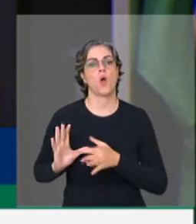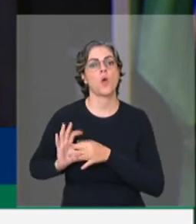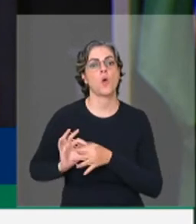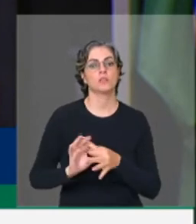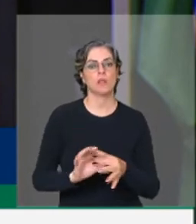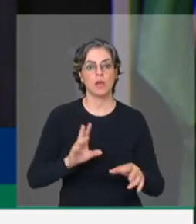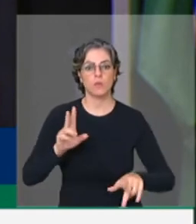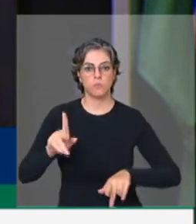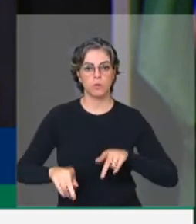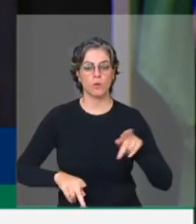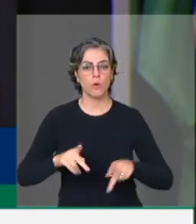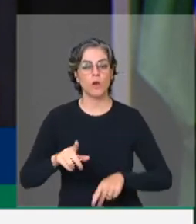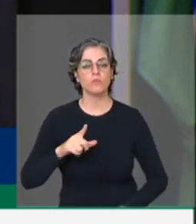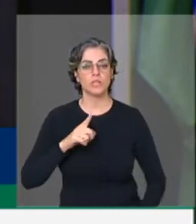LÁ DO LADO DE FORA É O PAÍS